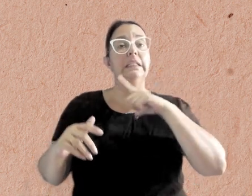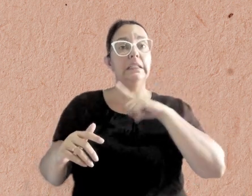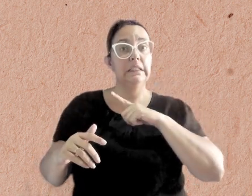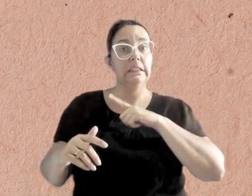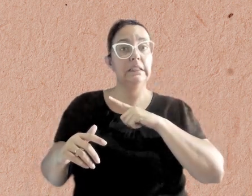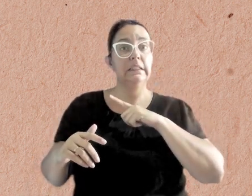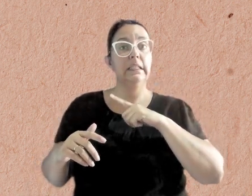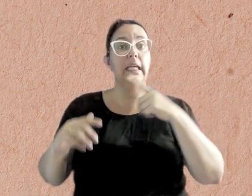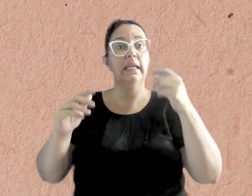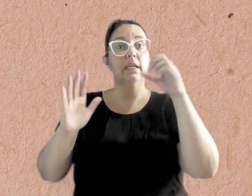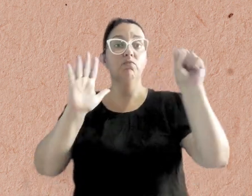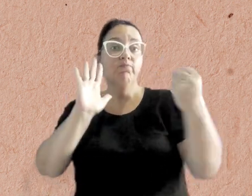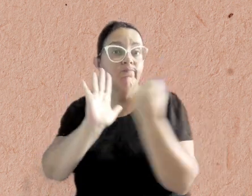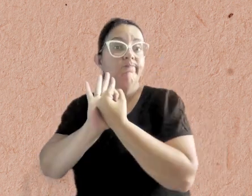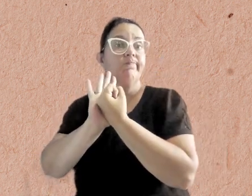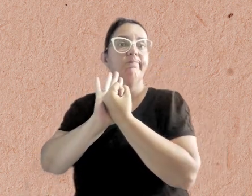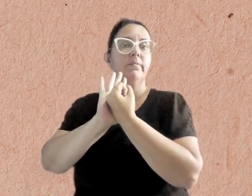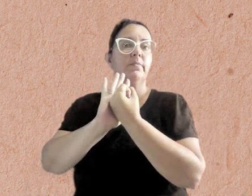FOCO, Costa Verde e QUIPEA.